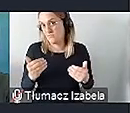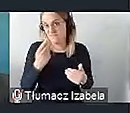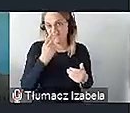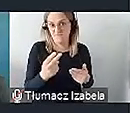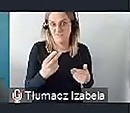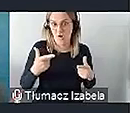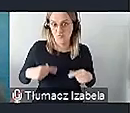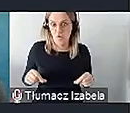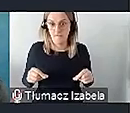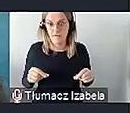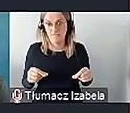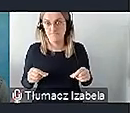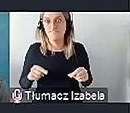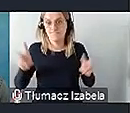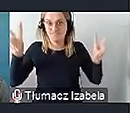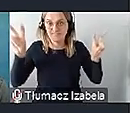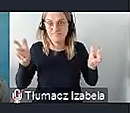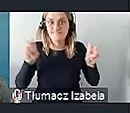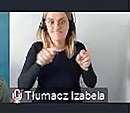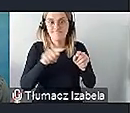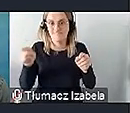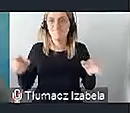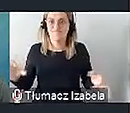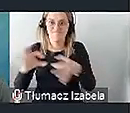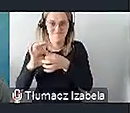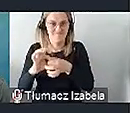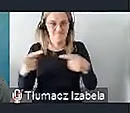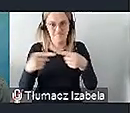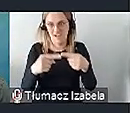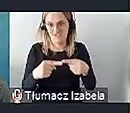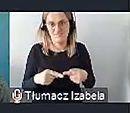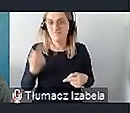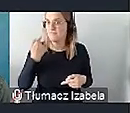które się z tym hasłem również identyfikują, co mnie bardzo cieszy.